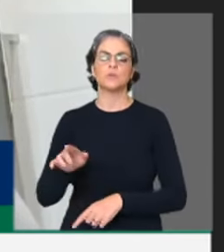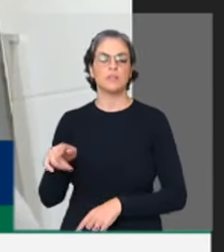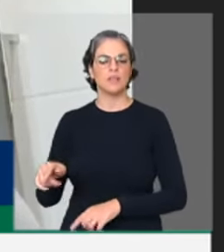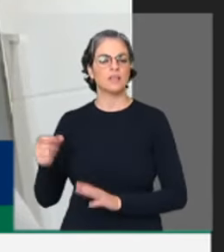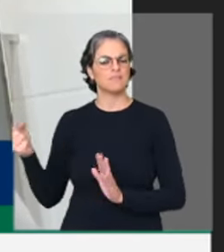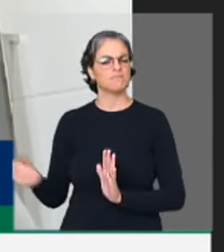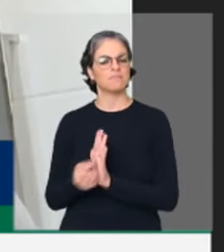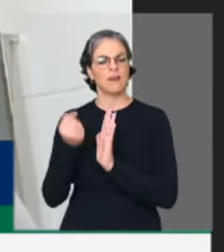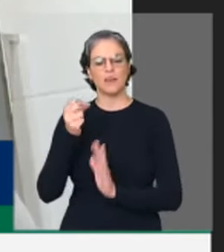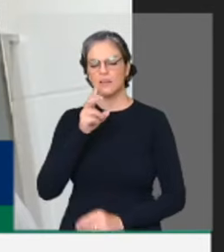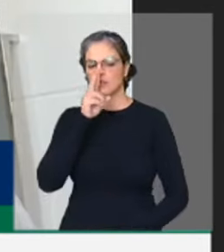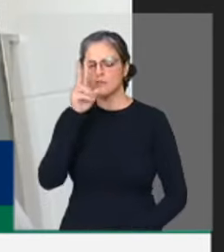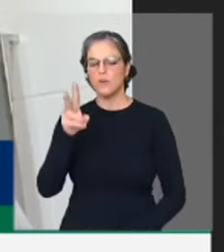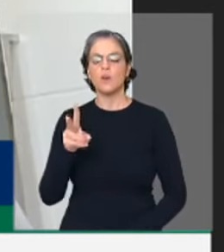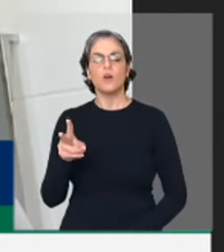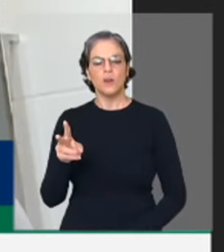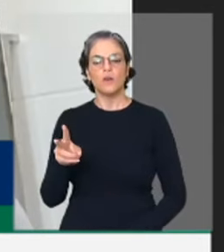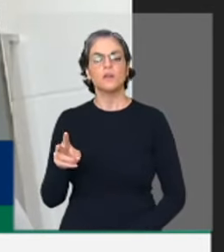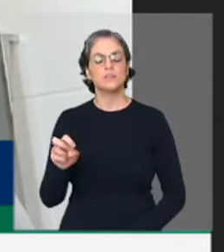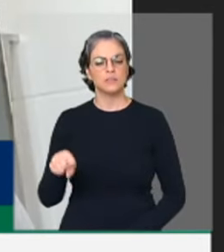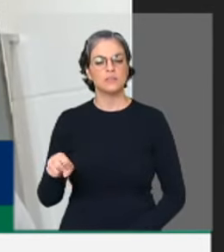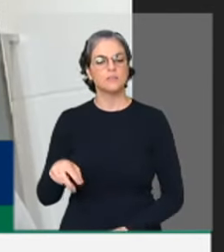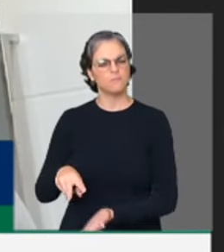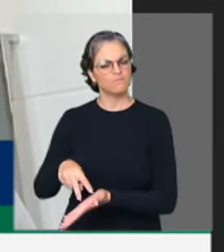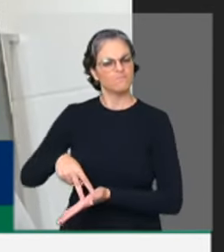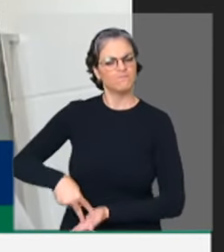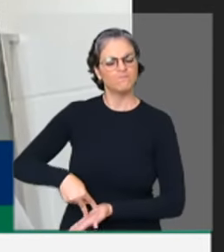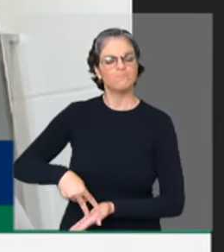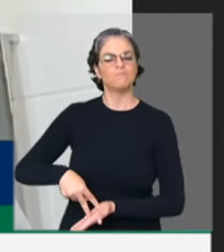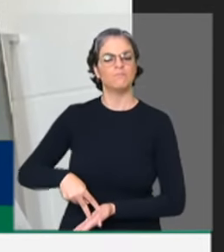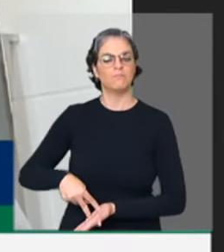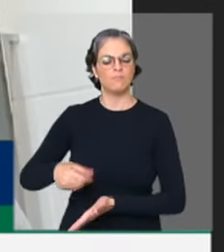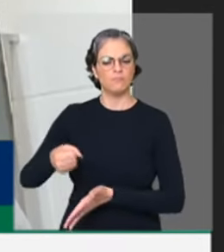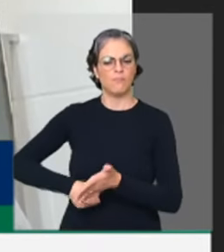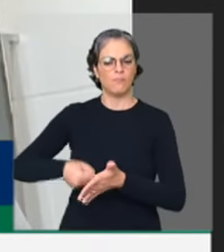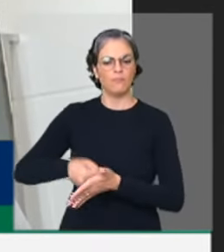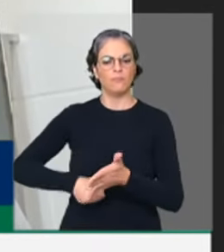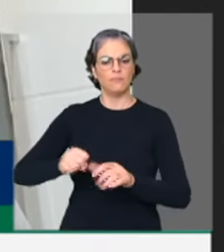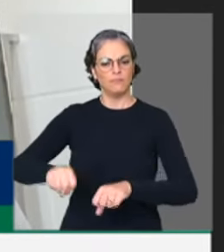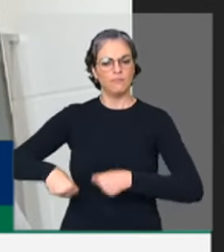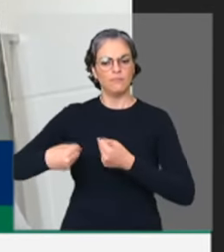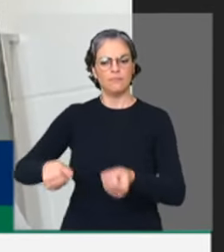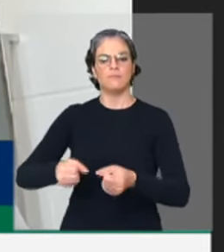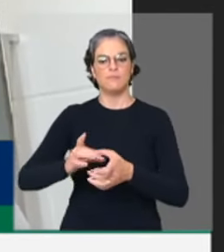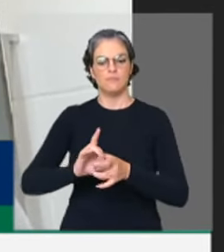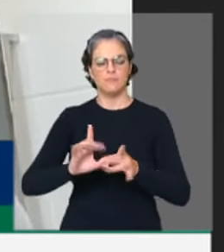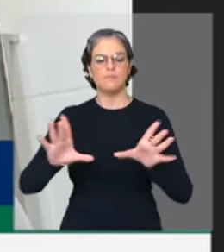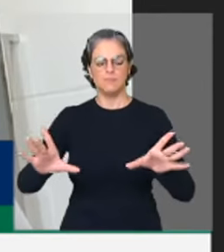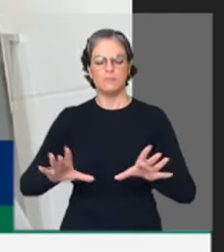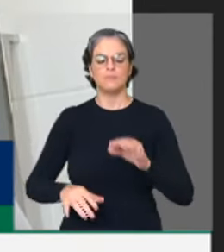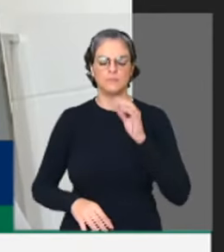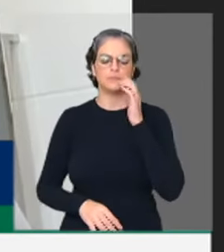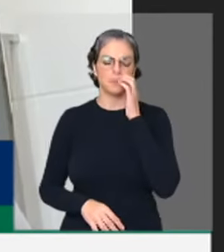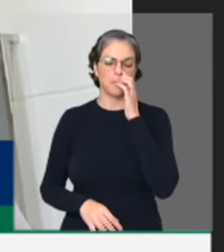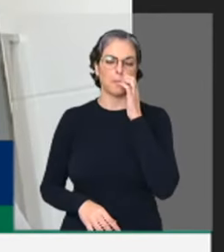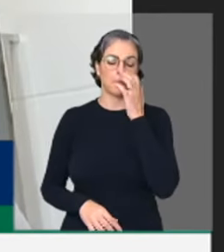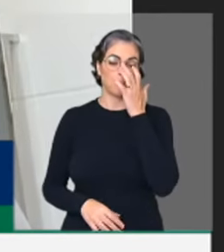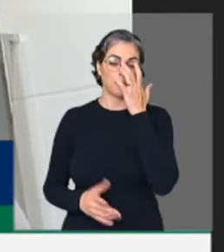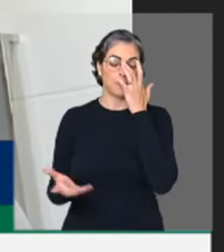DE FORMA AGUERRIDA CONTUNDENTE A DEFESA DA DEMOCRACIA.... DAS LIBERDADES.... DA DIVERSIDADE... QUE É ... O